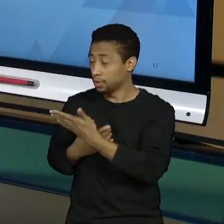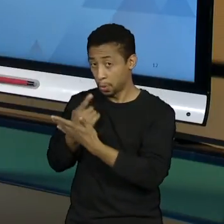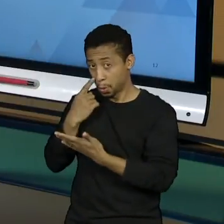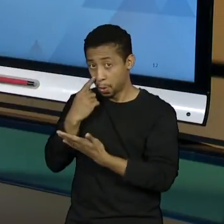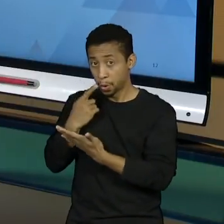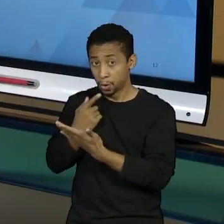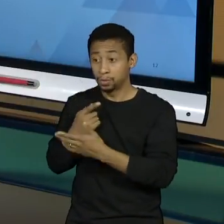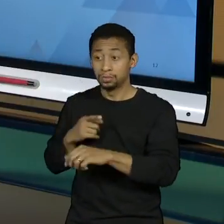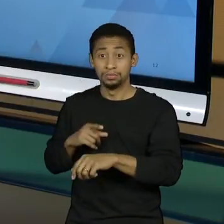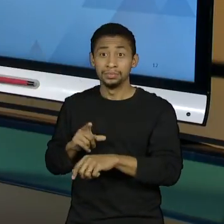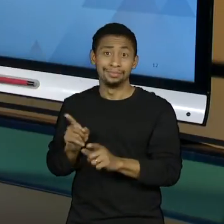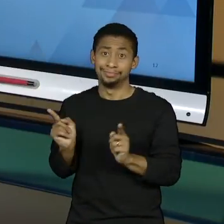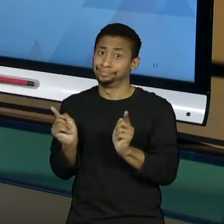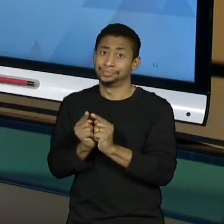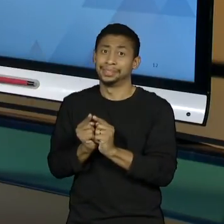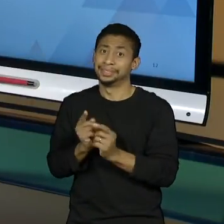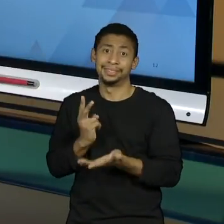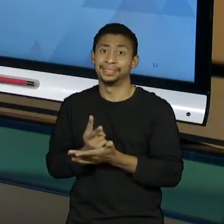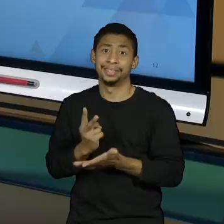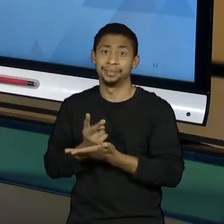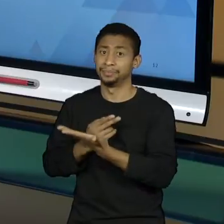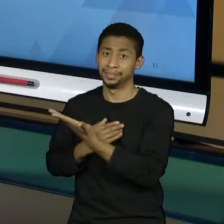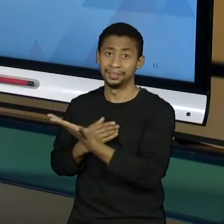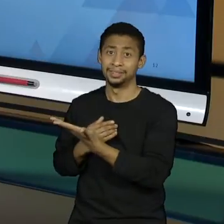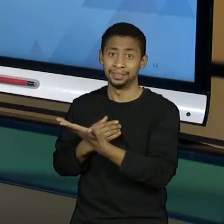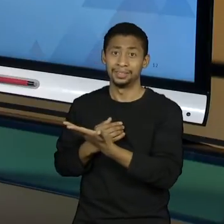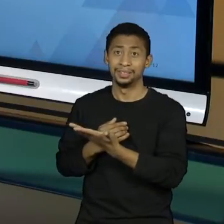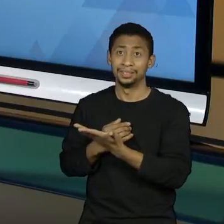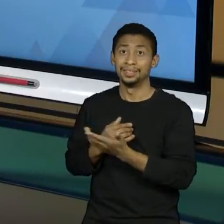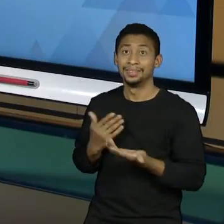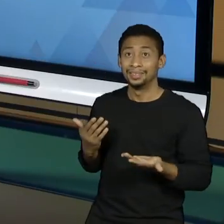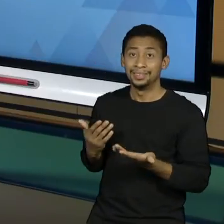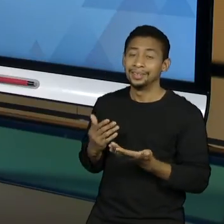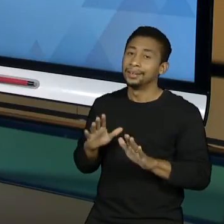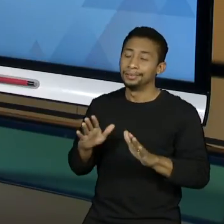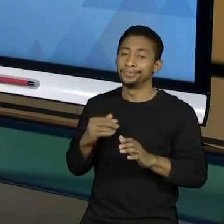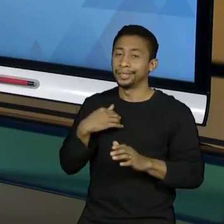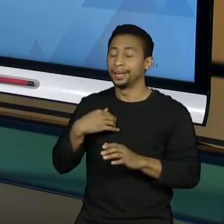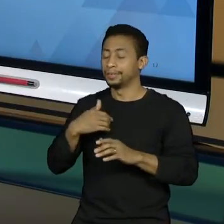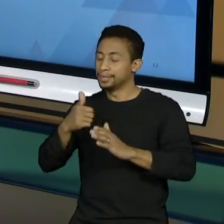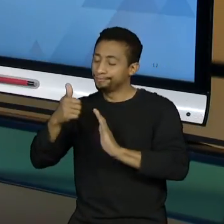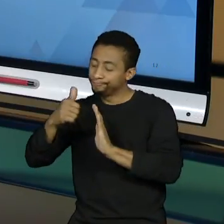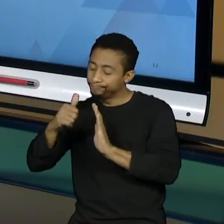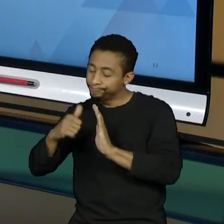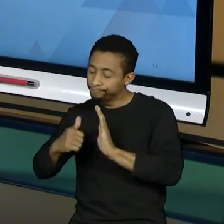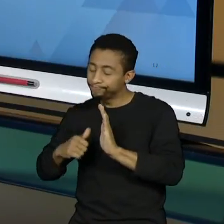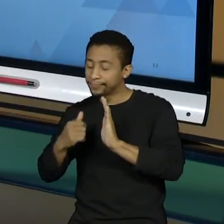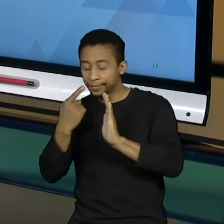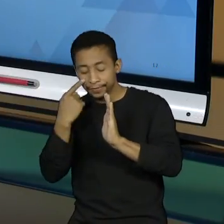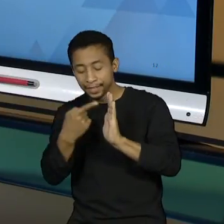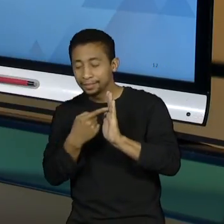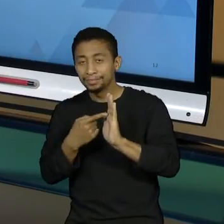SEMPRE CURTO. ENTÃO NÃO ADIANTA VOCÊ, A HORA QUE VOCÊ ESTÁ NUMA REUNIÃO, ANALISANDO O PROJETO, O PROBLEMA É O TEMPO. SEMPRE CURTO. O QUE VOCÊ TEM